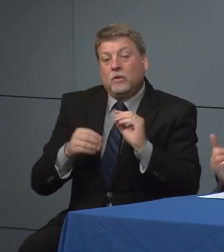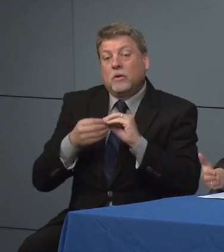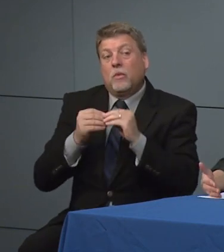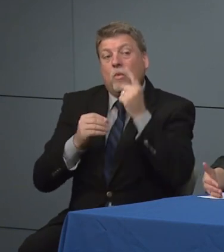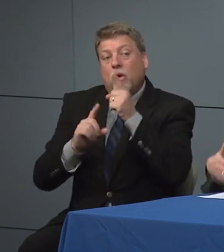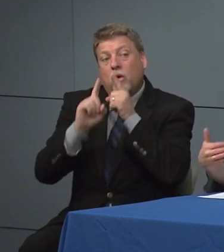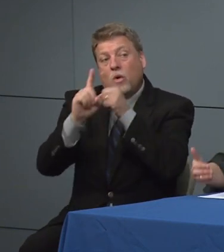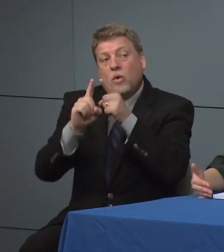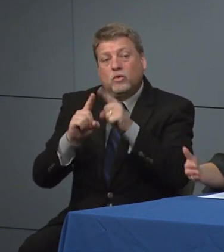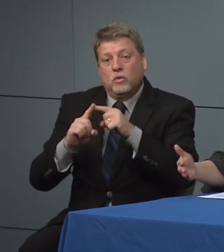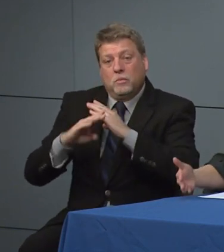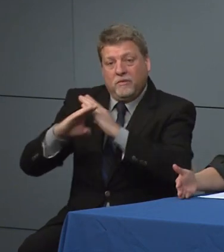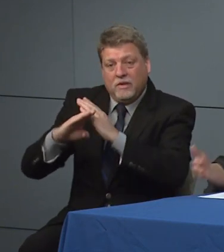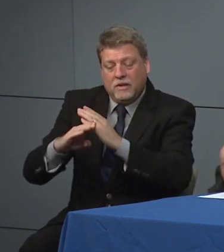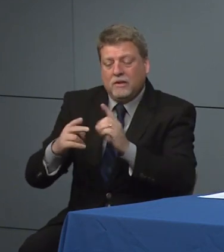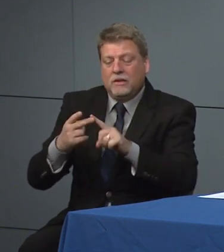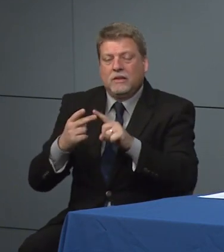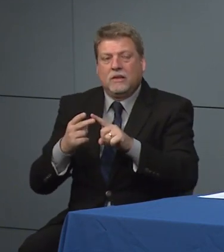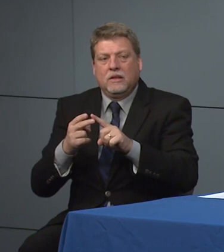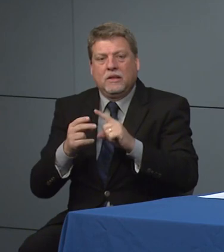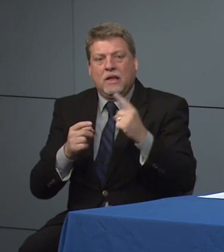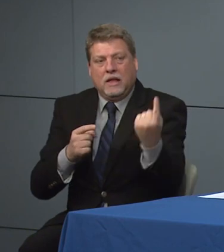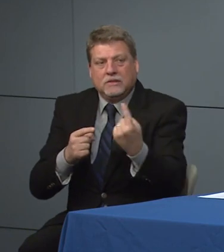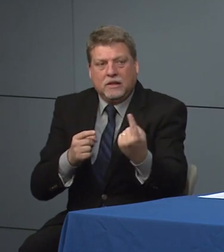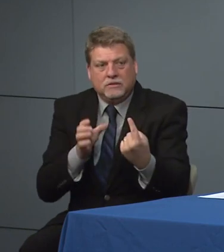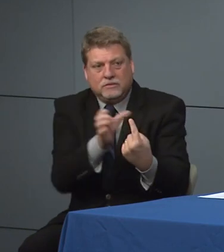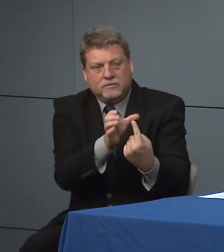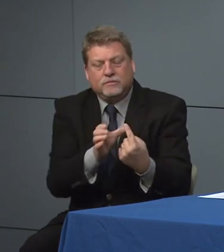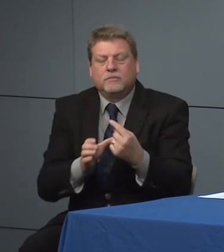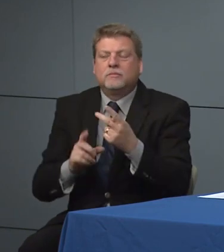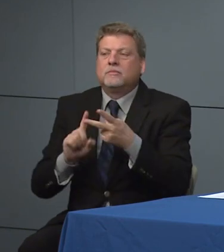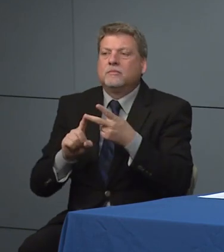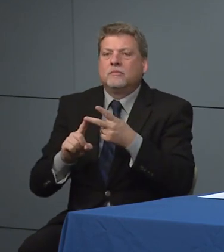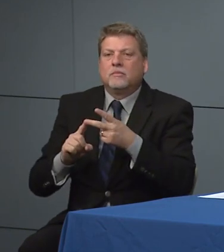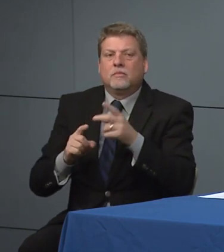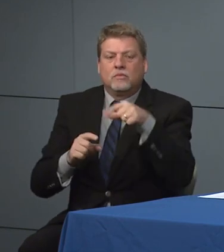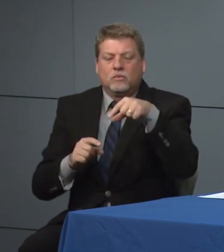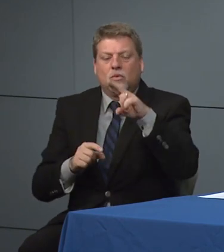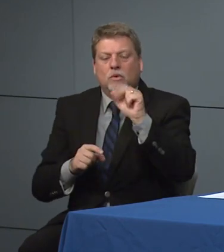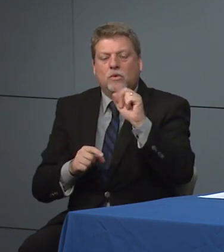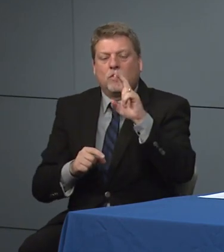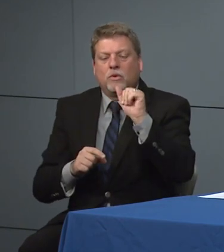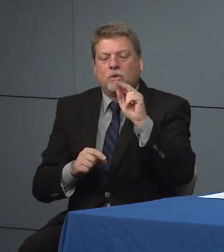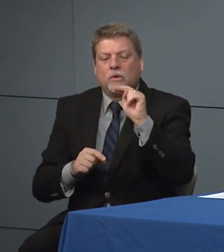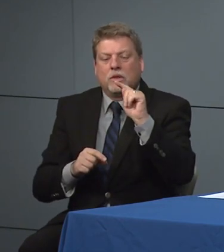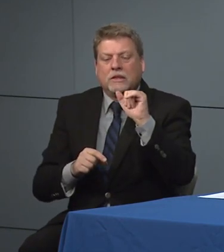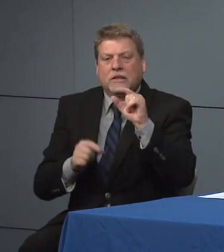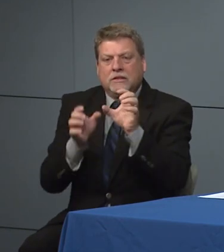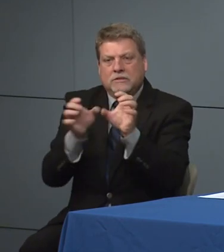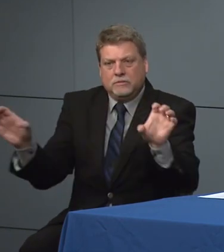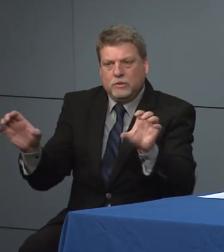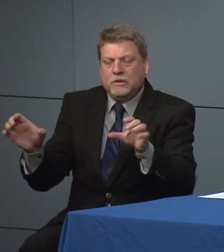para aquellos comprendan la prevención la es aislamiento este el están en cuarentena estamos colaborando con el